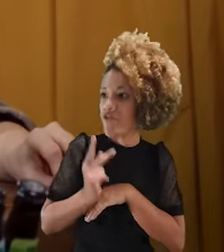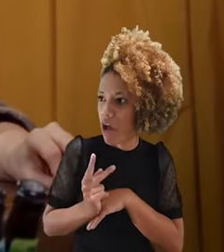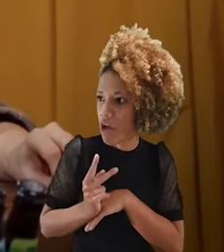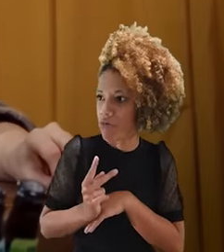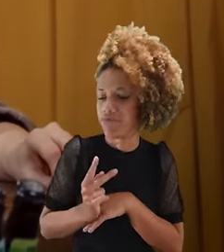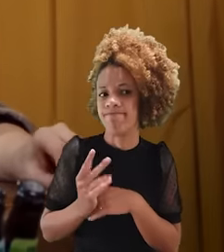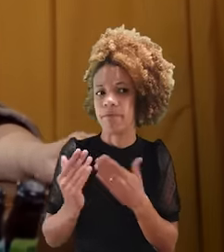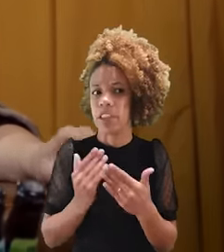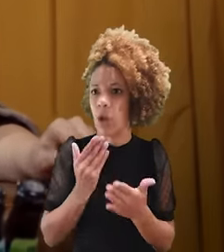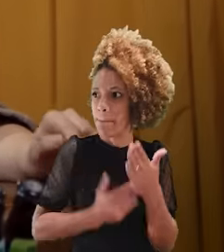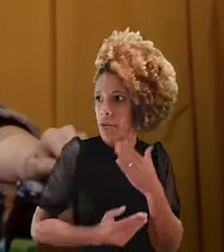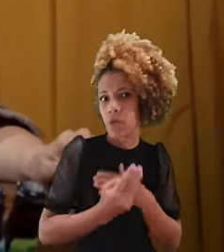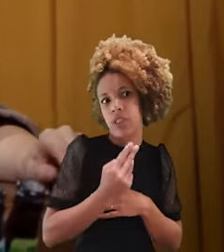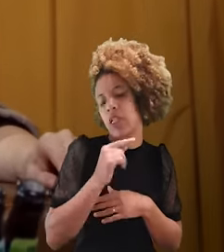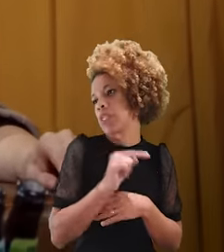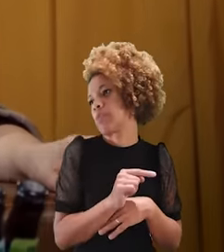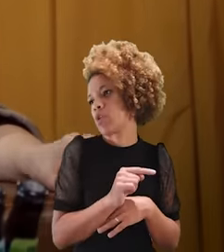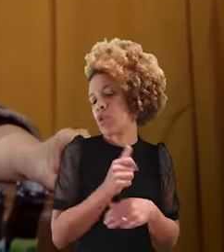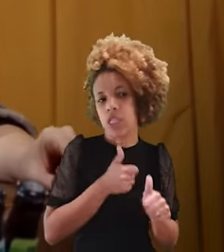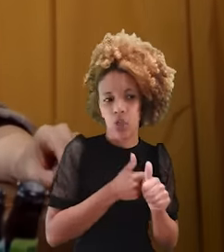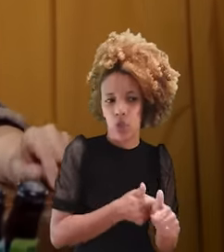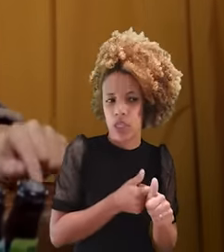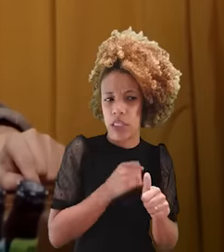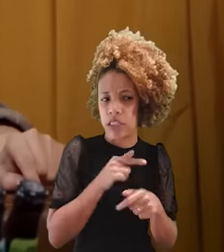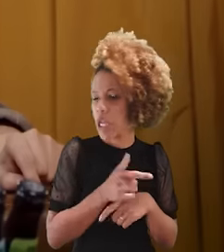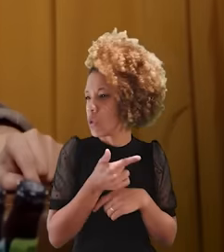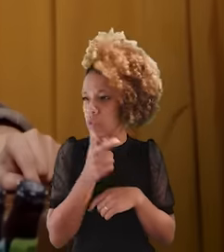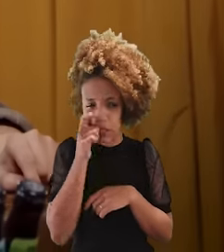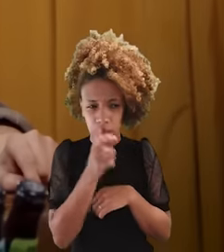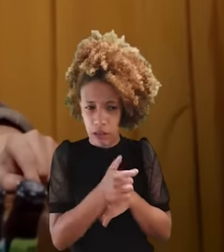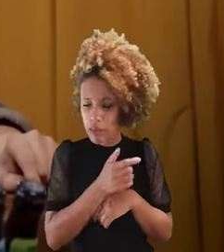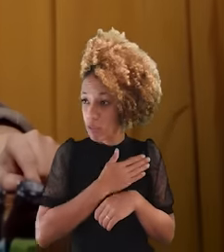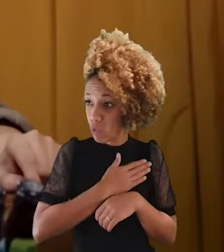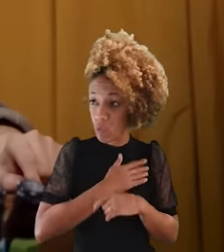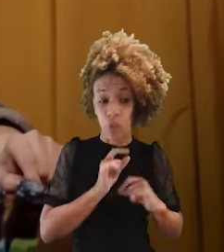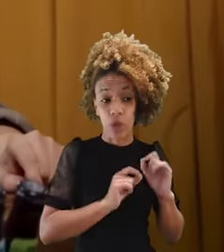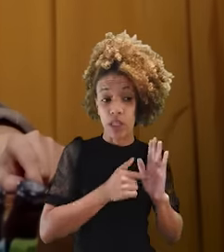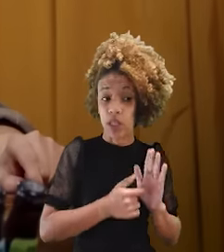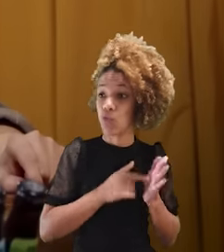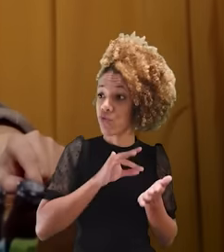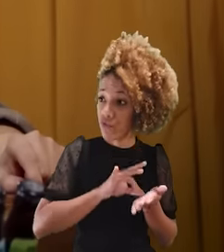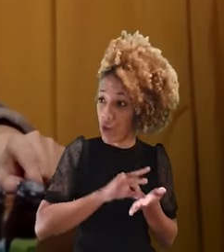seguidores se esses 3000 seguidores não estão interessados no que eu realmente acredito que